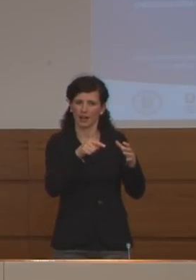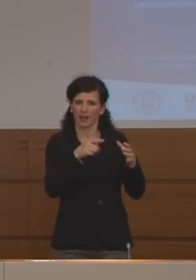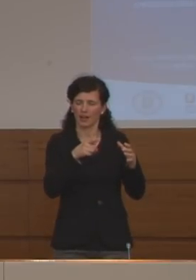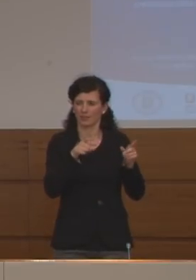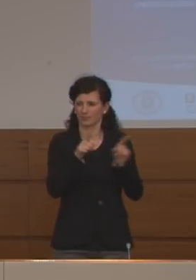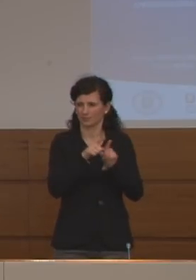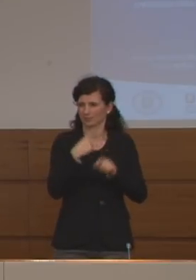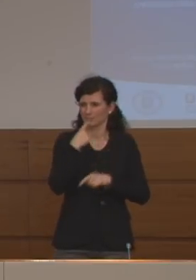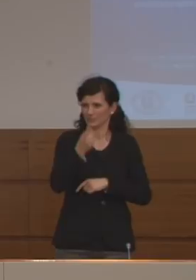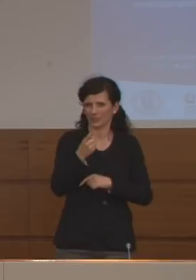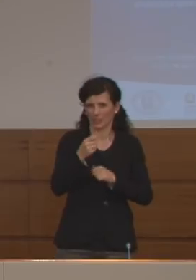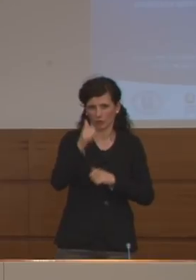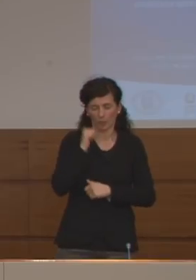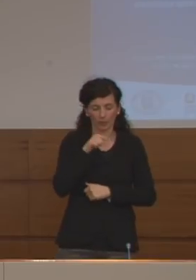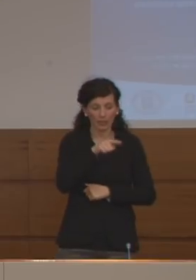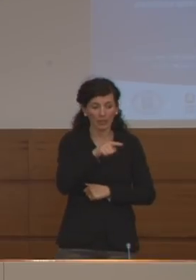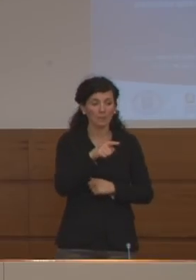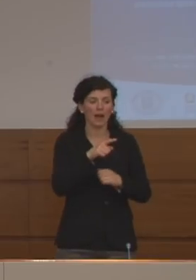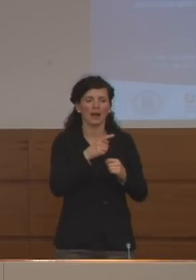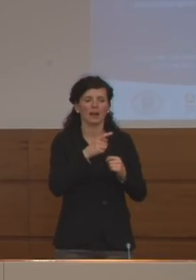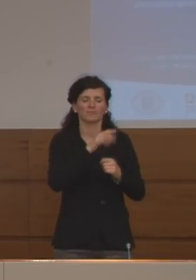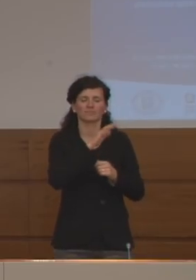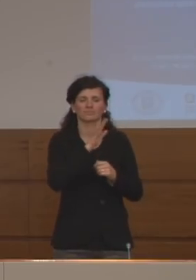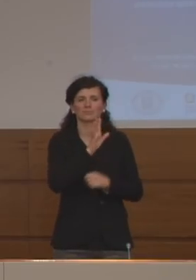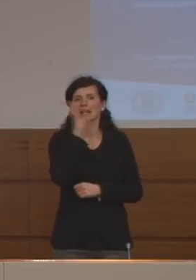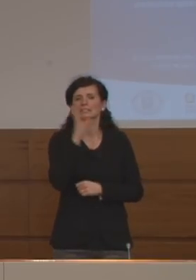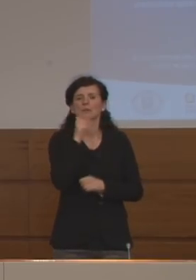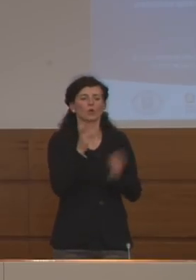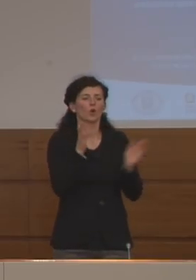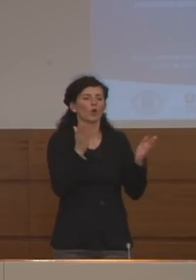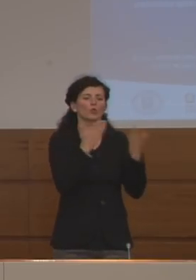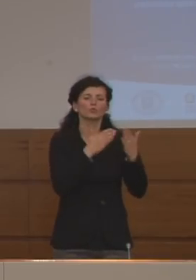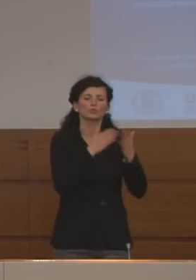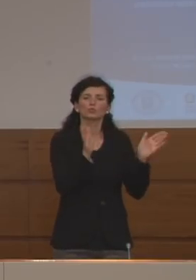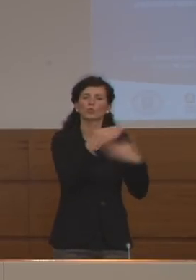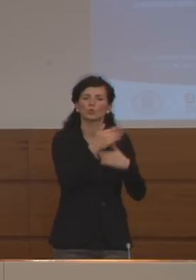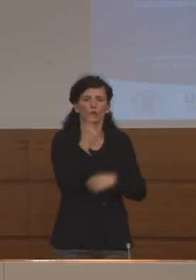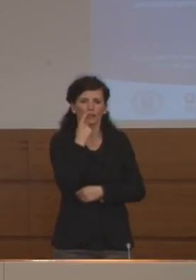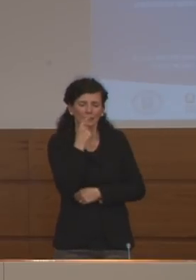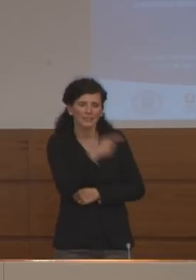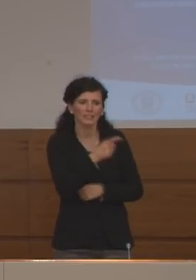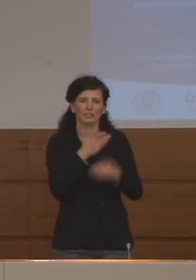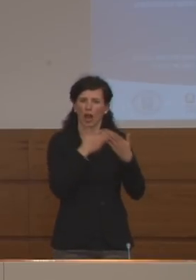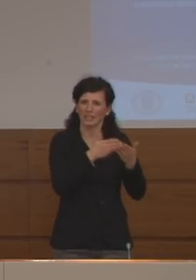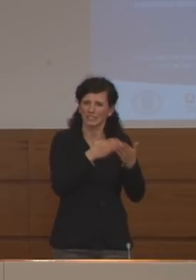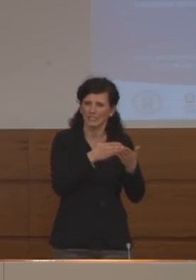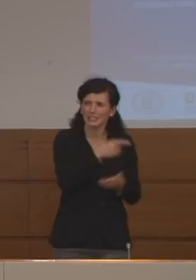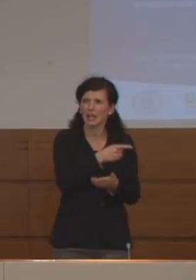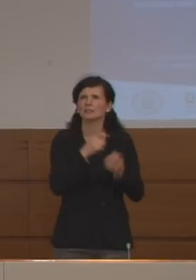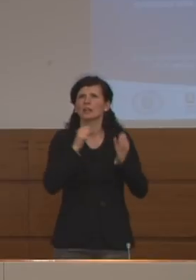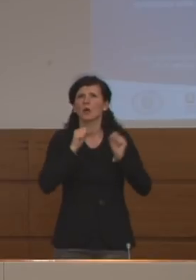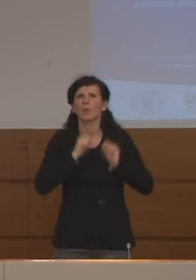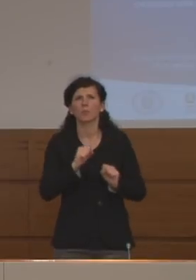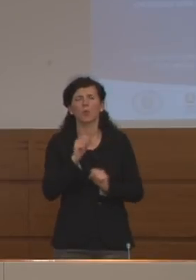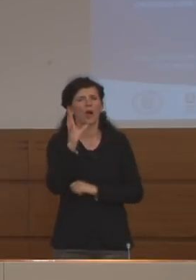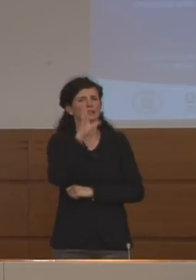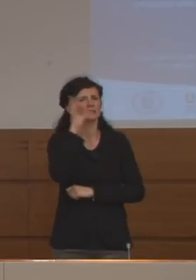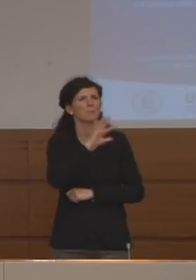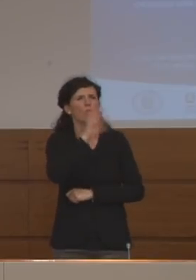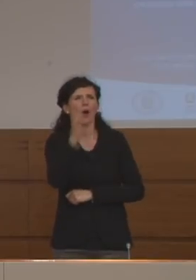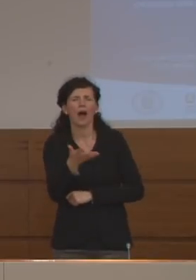potrei anche citare, faccio a una menzione, vedendo tante persone di sesso